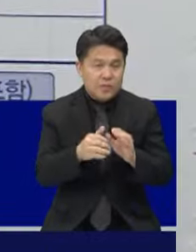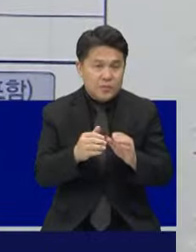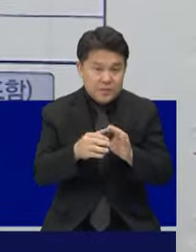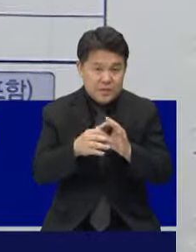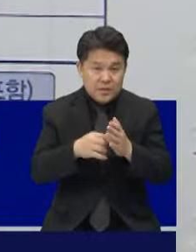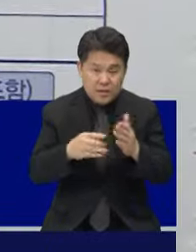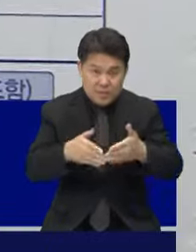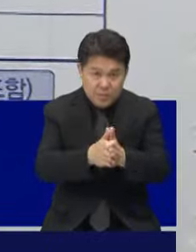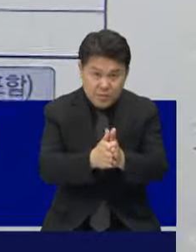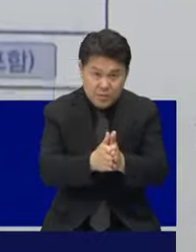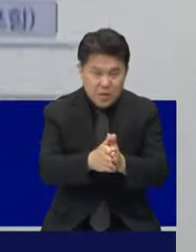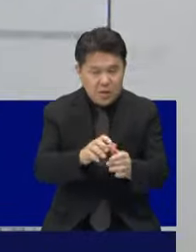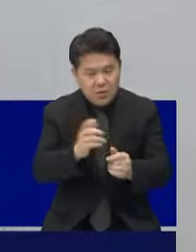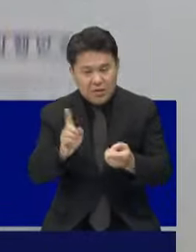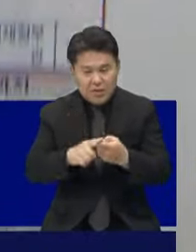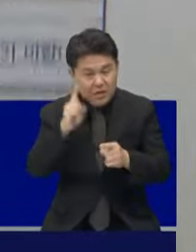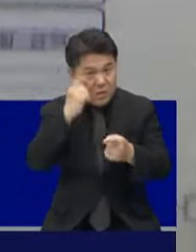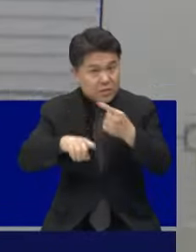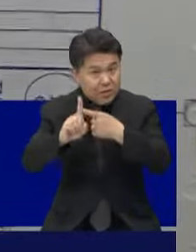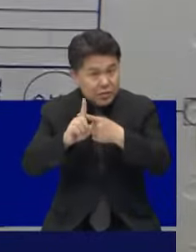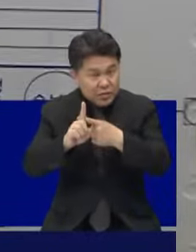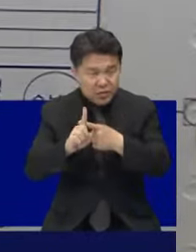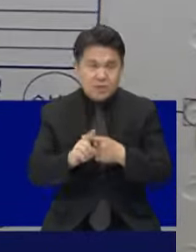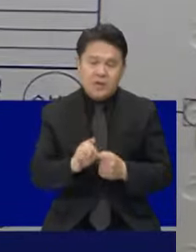긍정적인 반응을 보이면서 종부세 폐지의